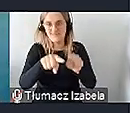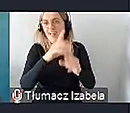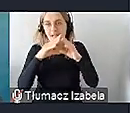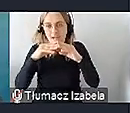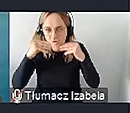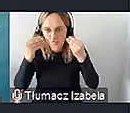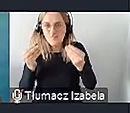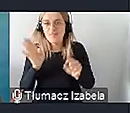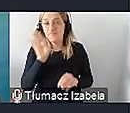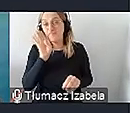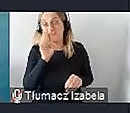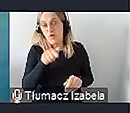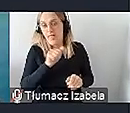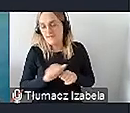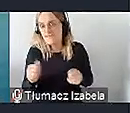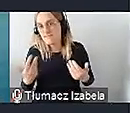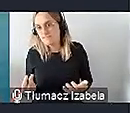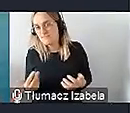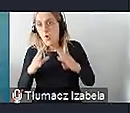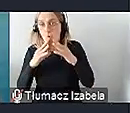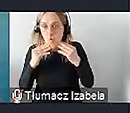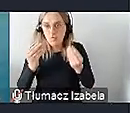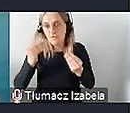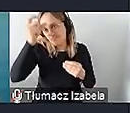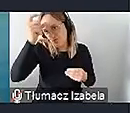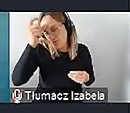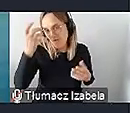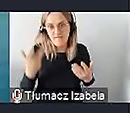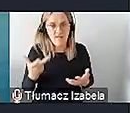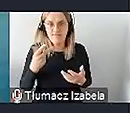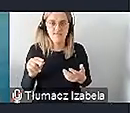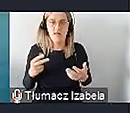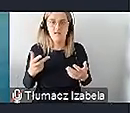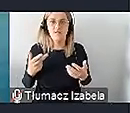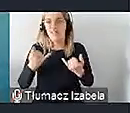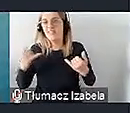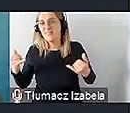i to, że prawdopodobnie jest to uśmiech człowieka, a nie jakiegoś innego stworka.